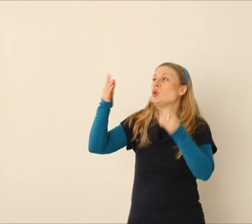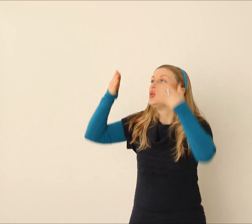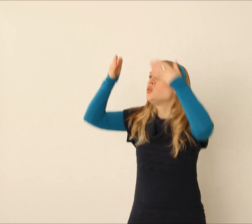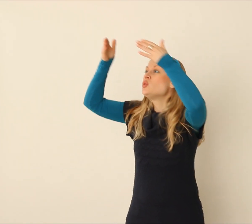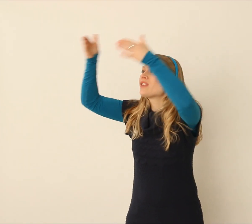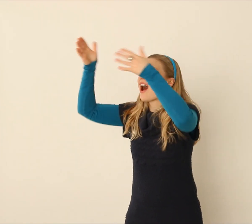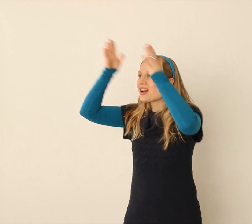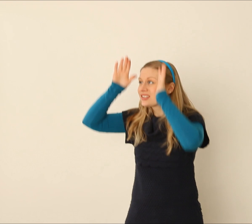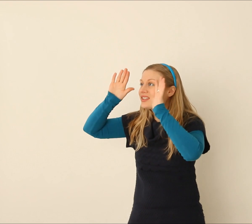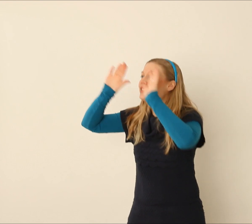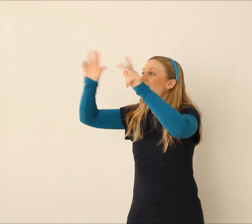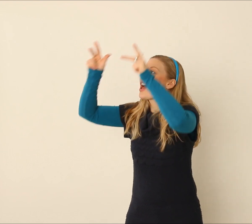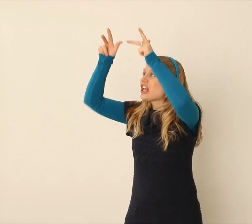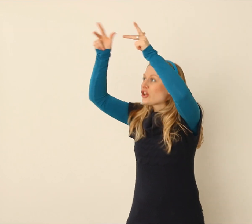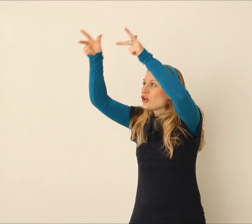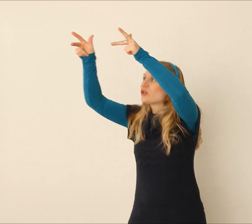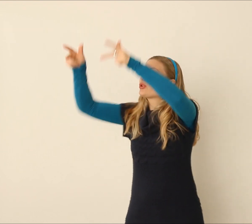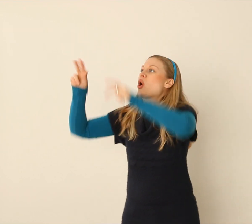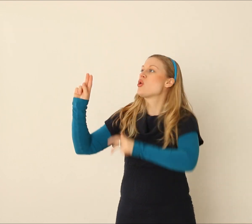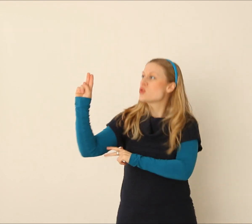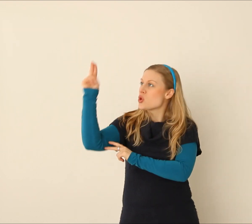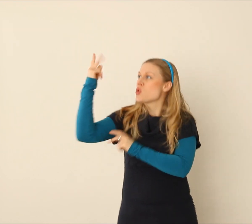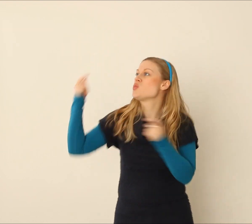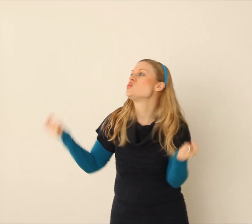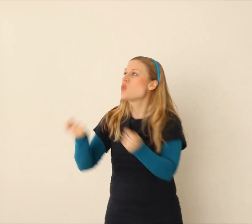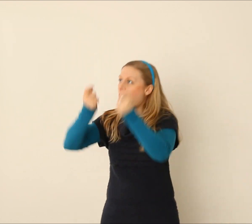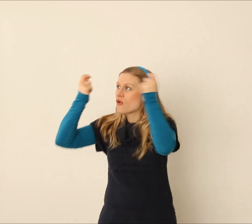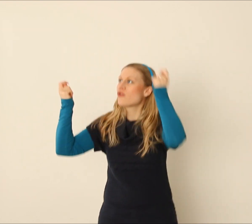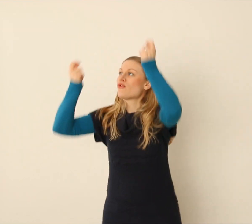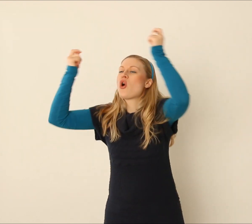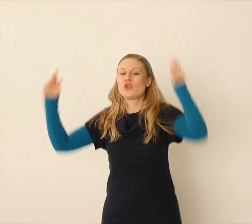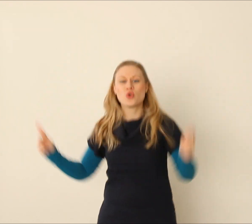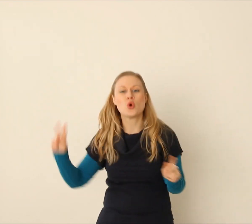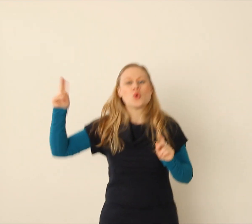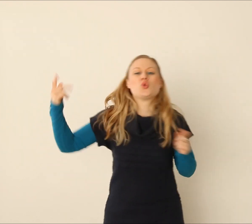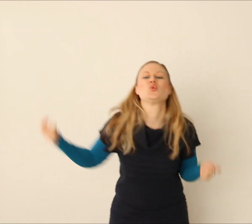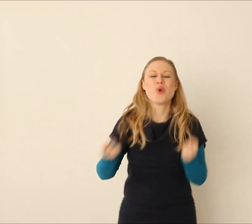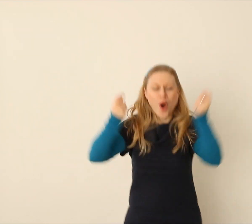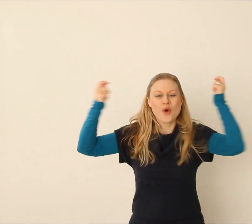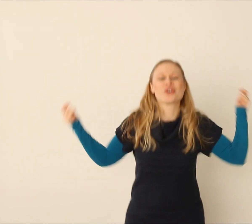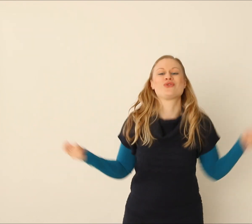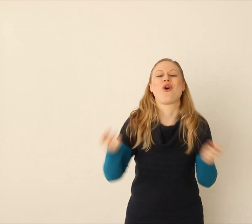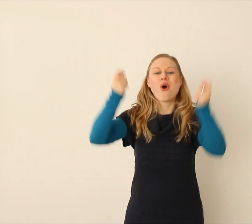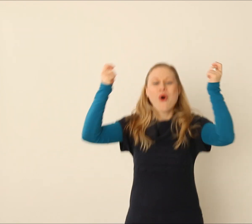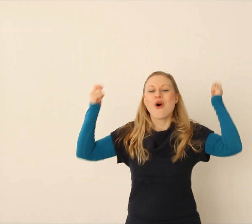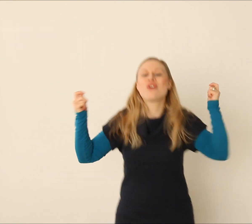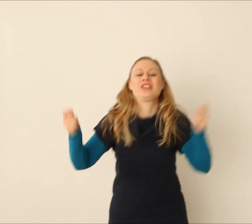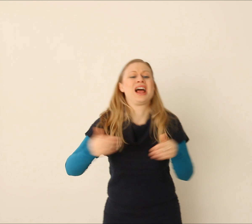U draagt de zegekroon; U overwon, U overwon!